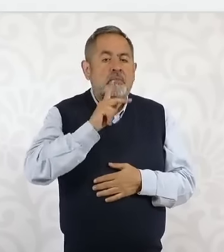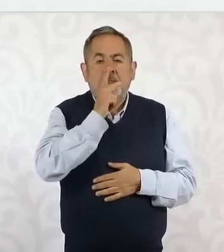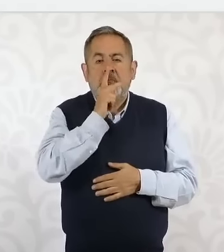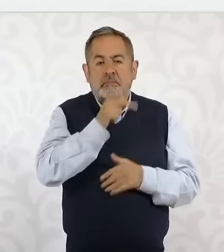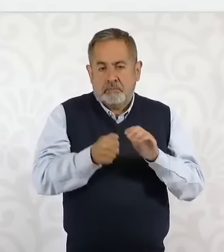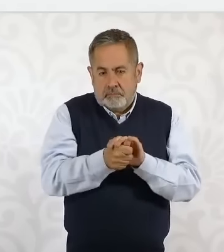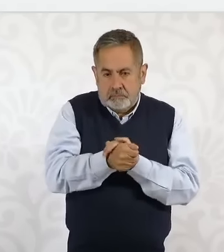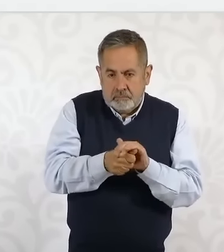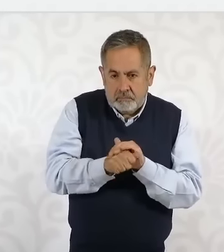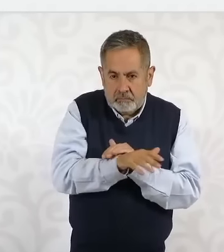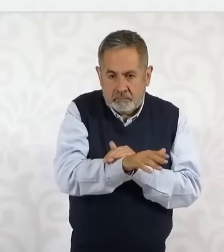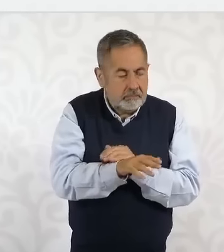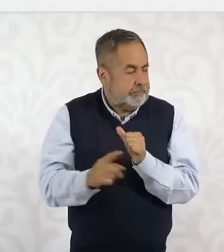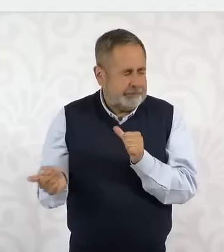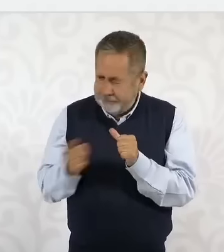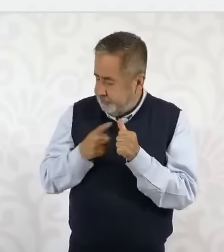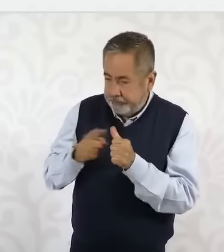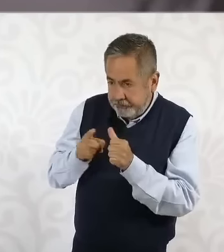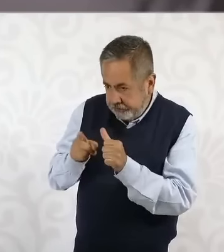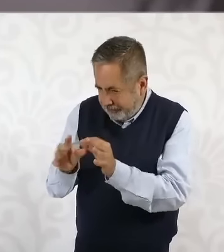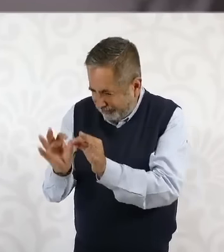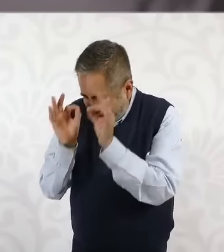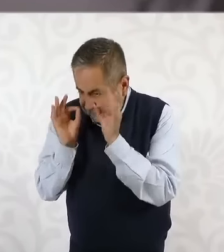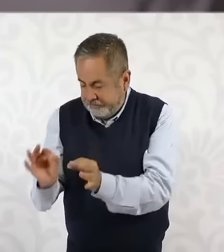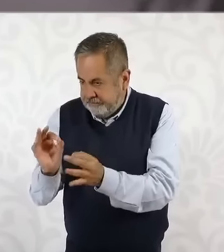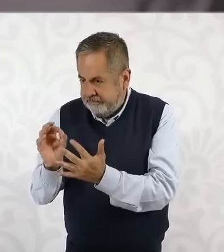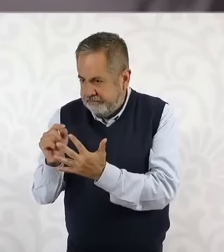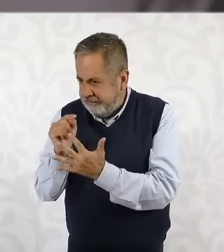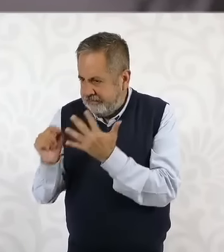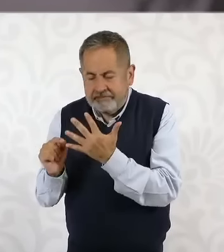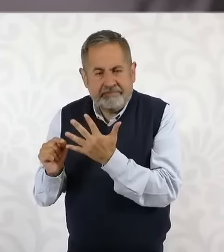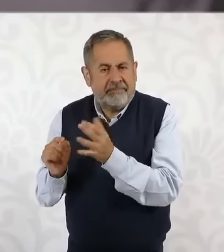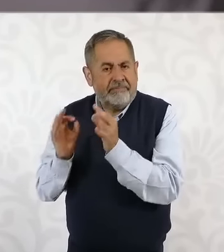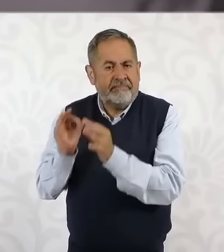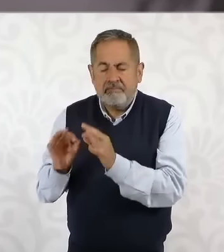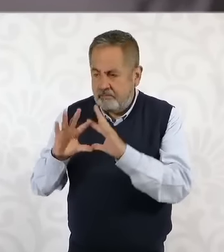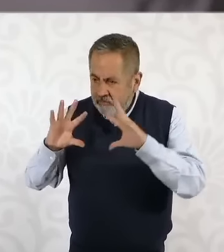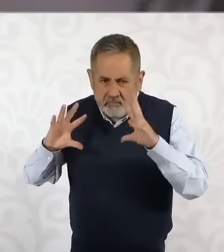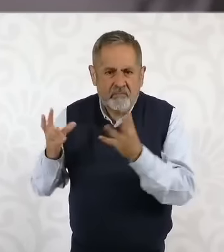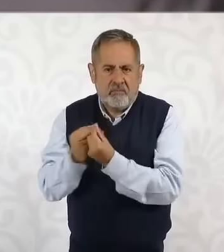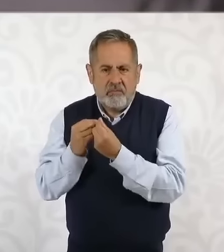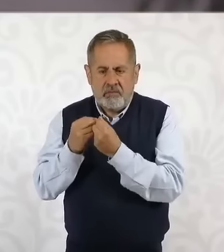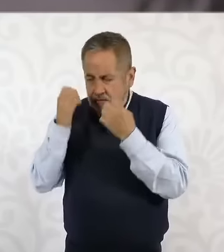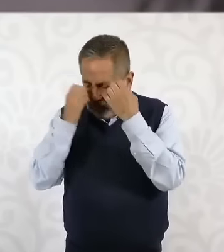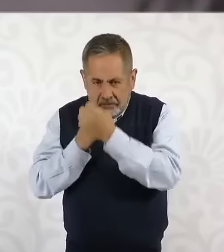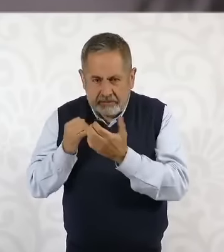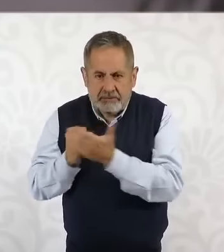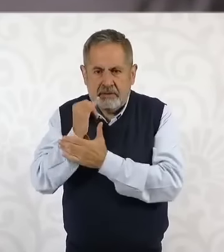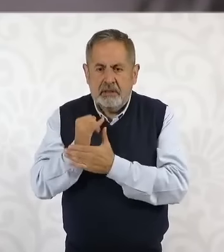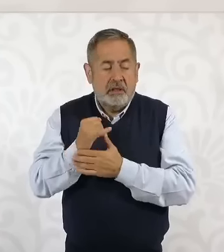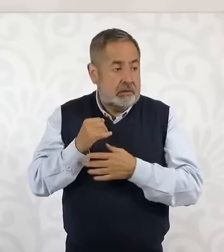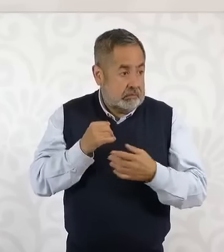pues hasta que no tengamos eh el la evaluación de ellos y de si podemos salir públicamente con lo